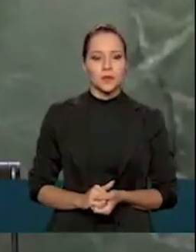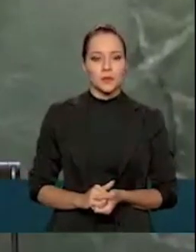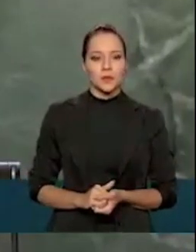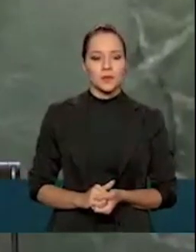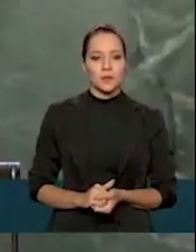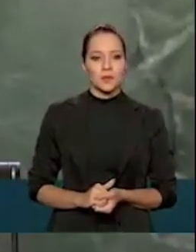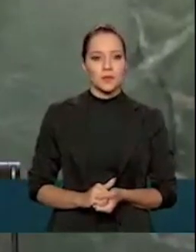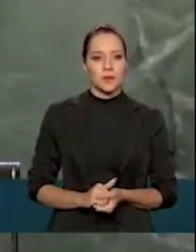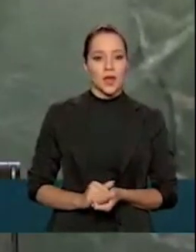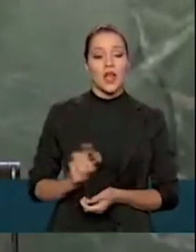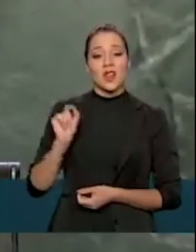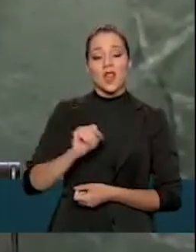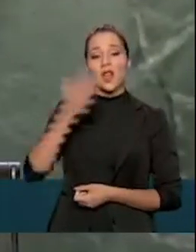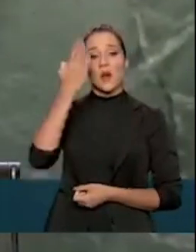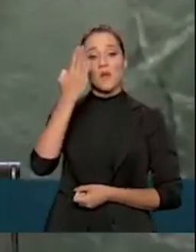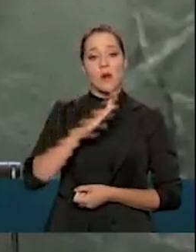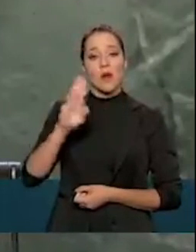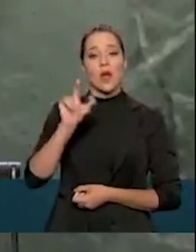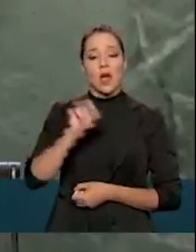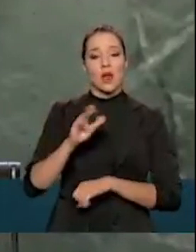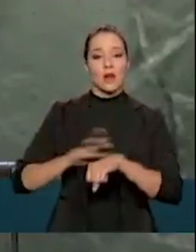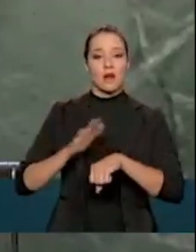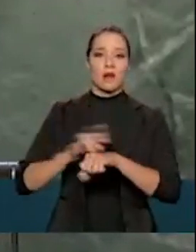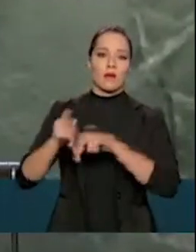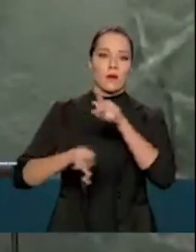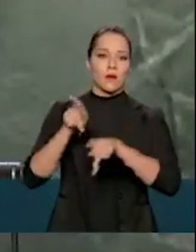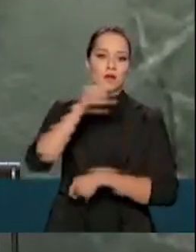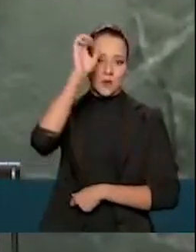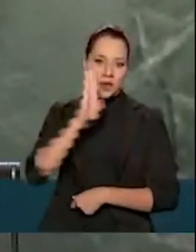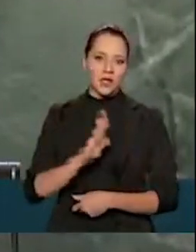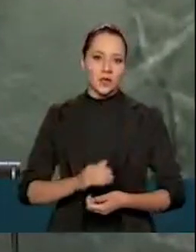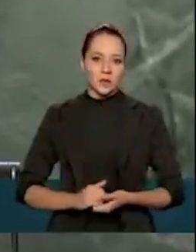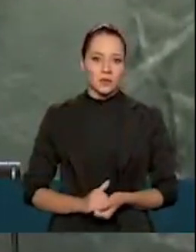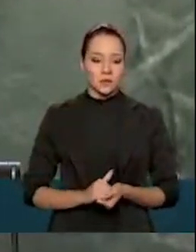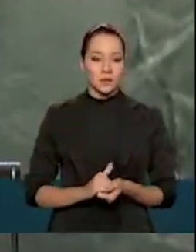e quem o raiva esses compromissos era o próprio povo brasileiro tudo isso